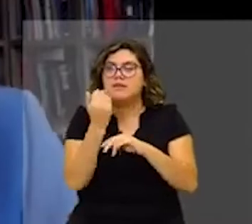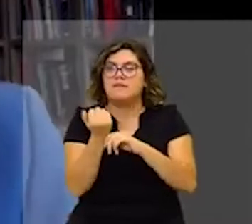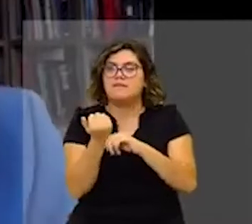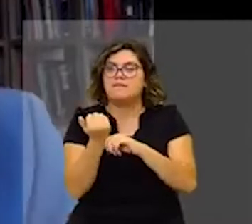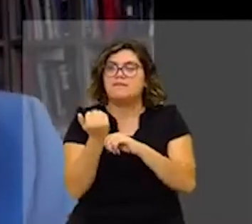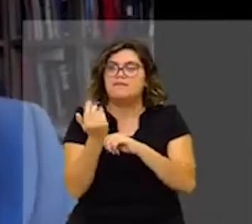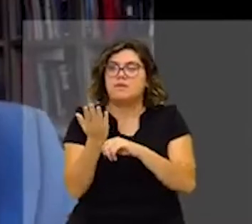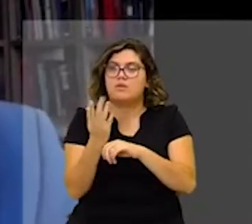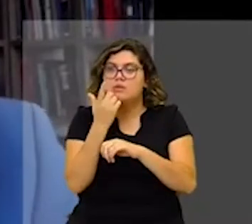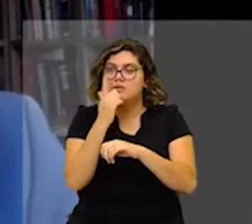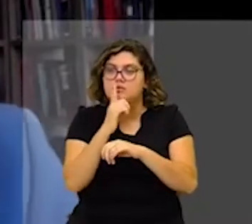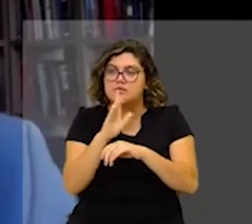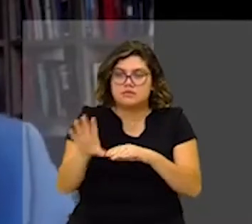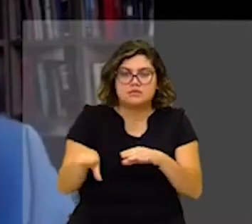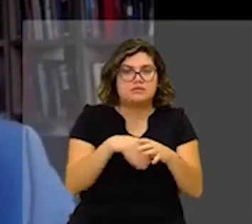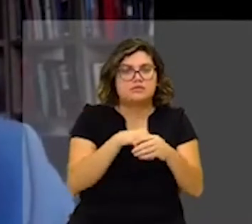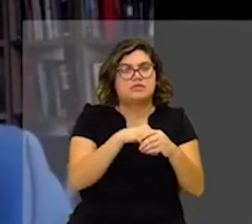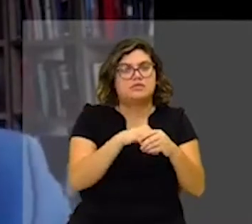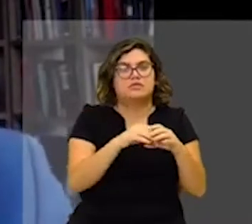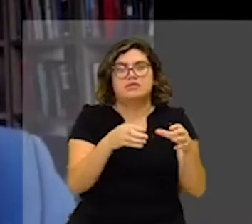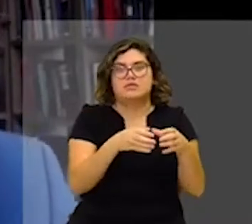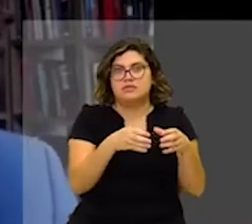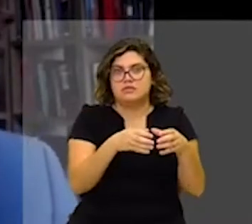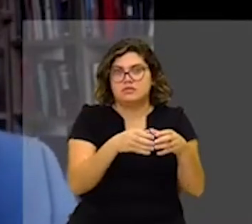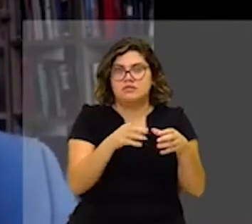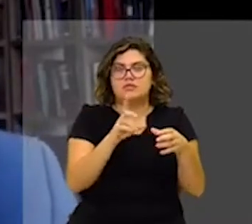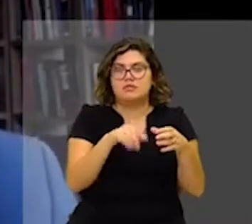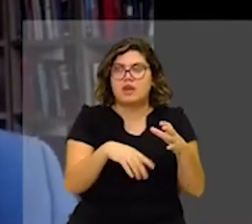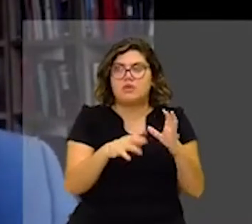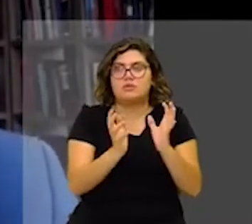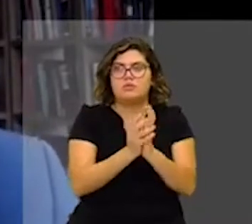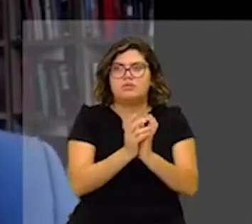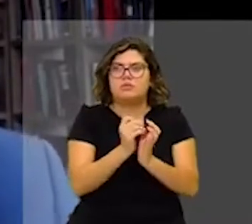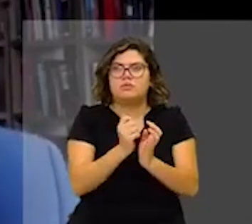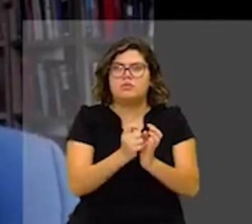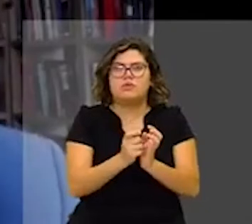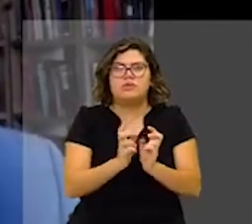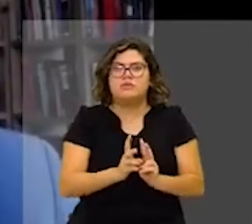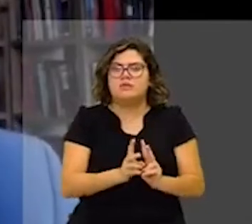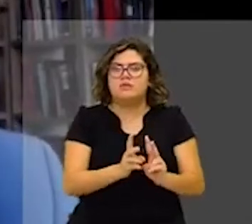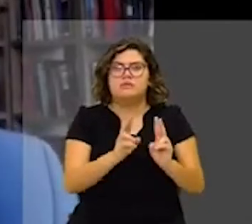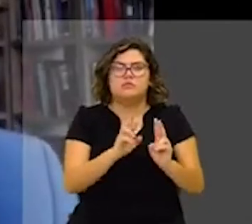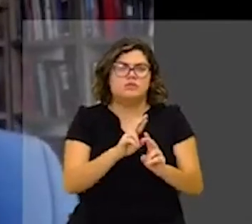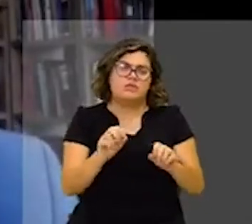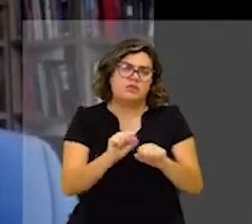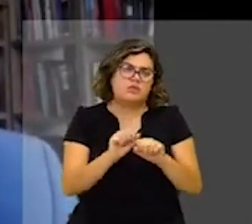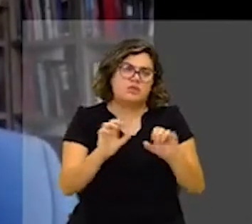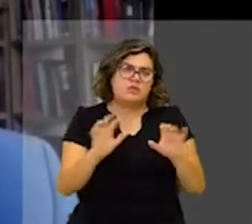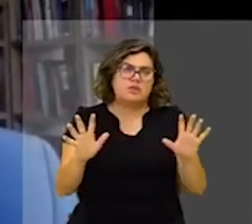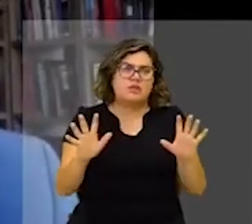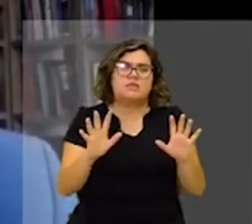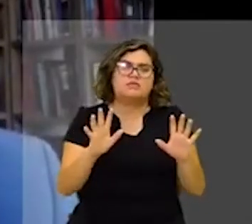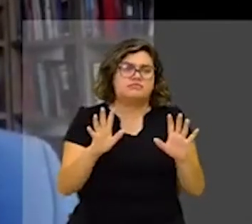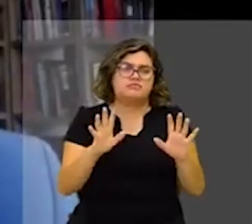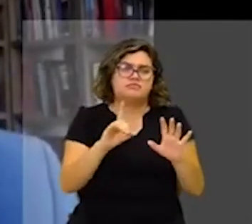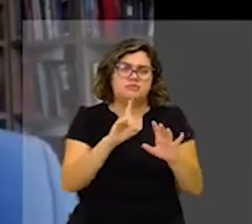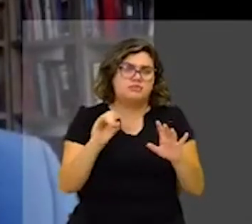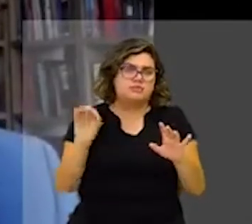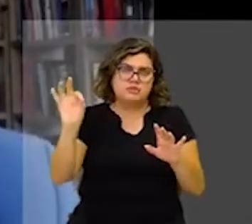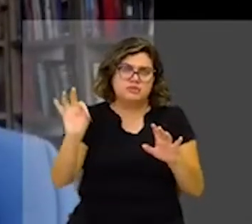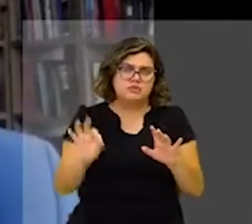fenômeno inclusive dos grupos quase sempre não é claro na extensão absoluta quase sempre um